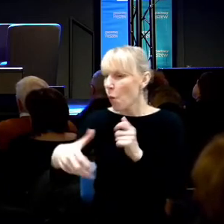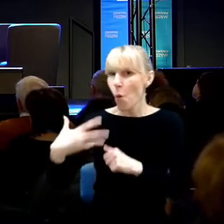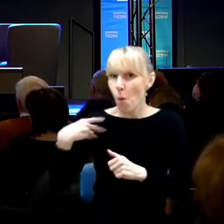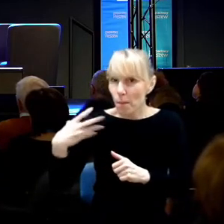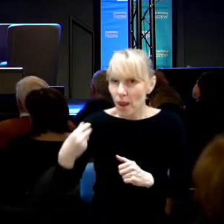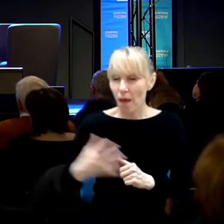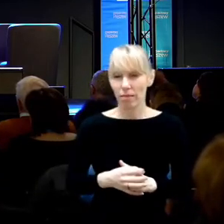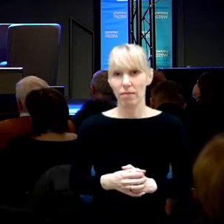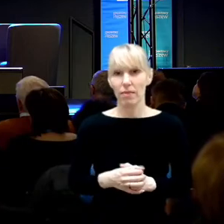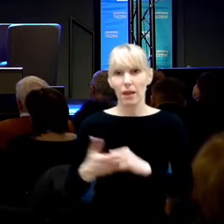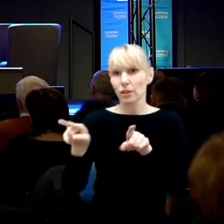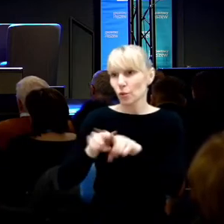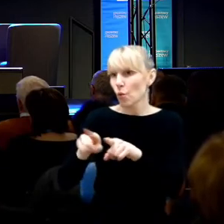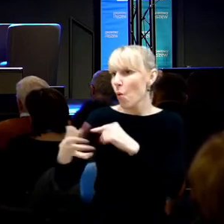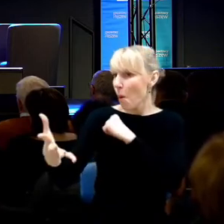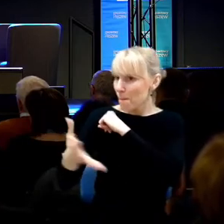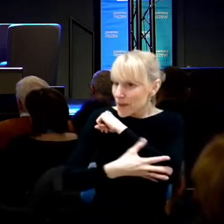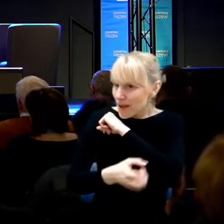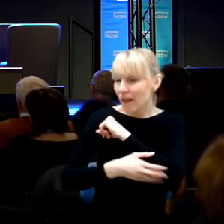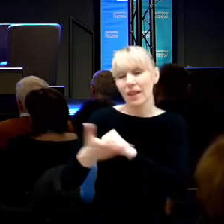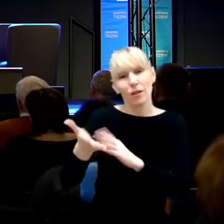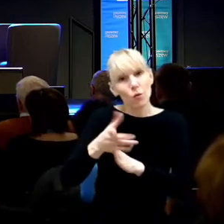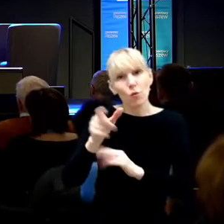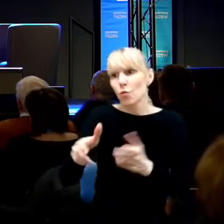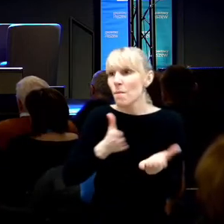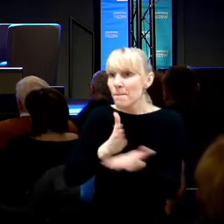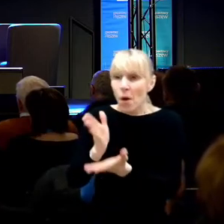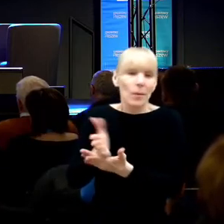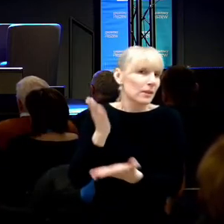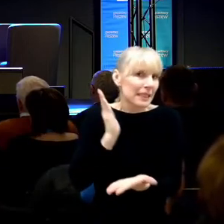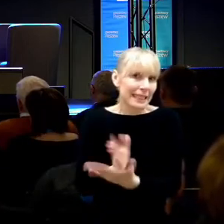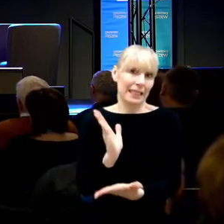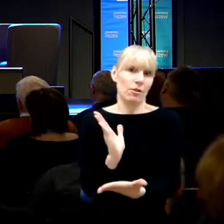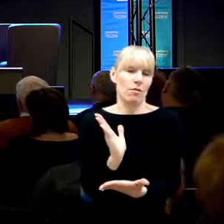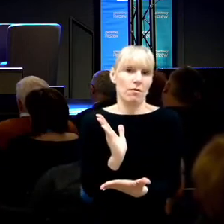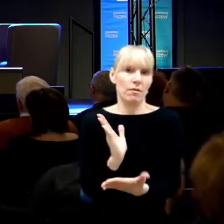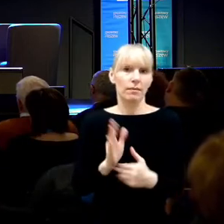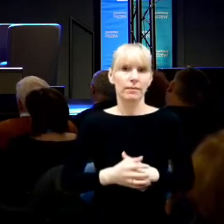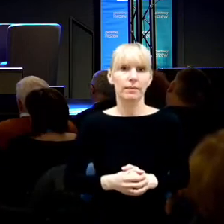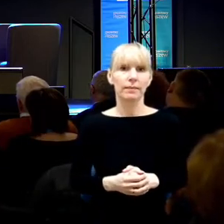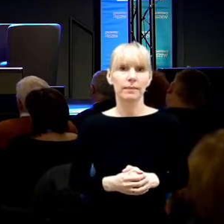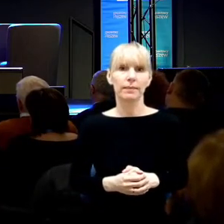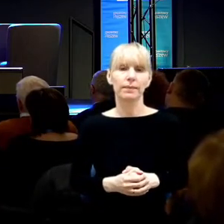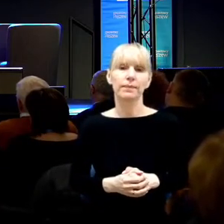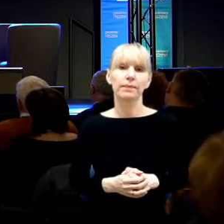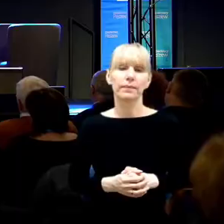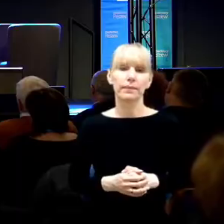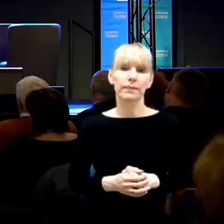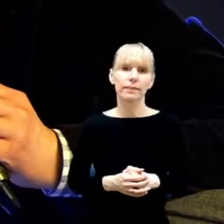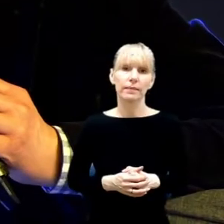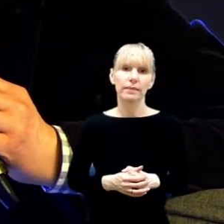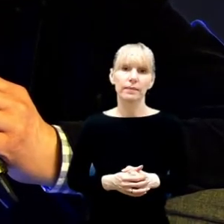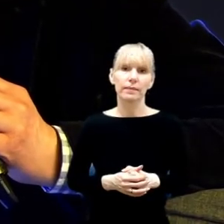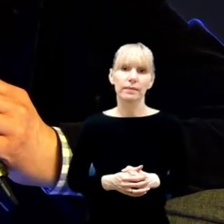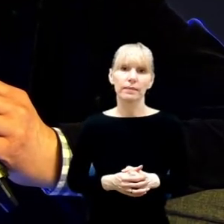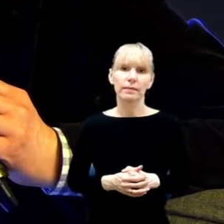I no właśnie, czy on faktycznie staje się, bo mi się wydaje, że to jeszcze nie jest